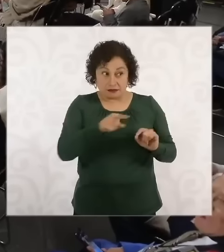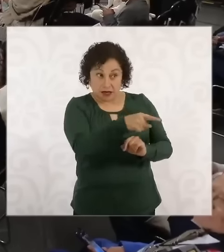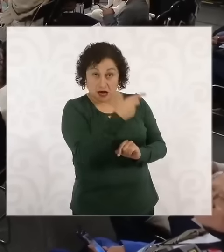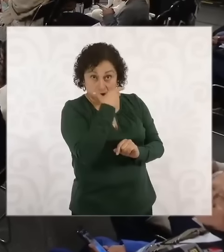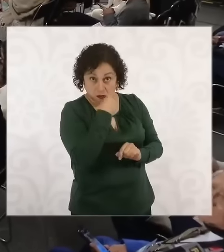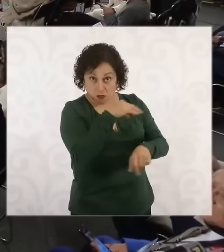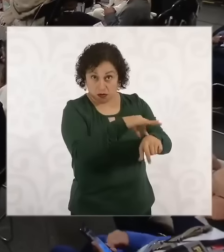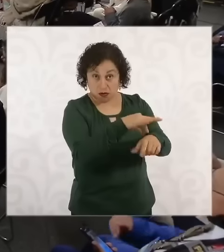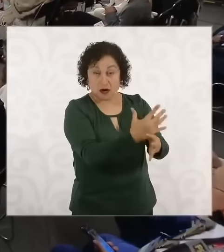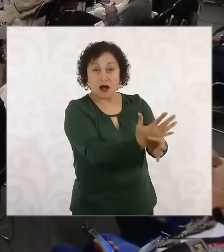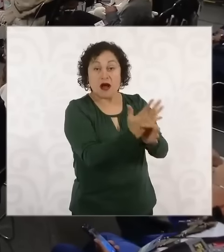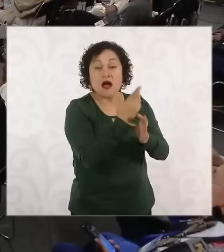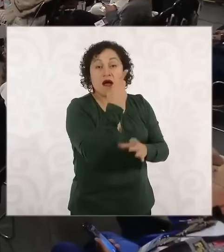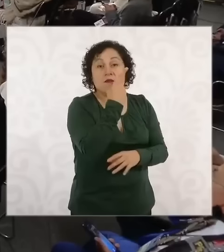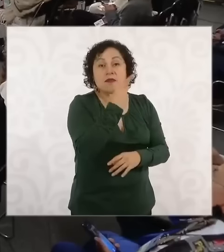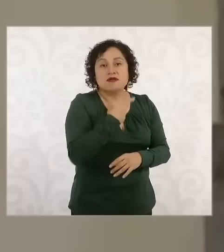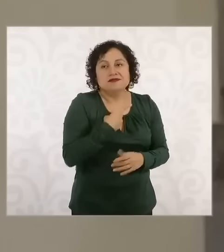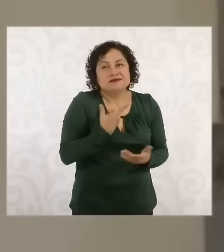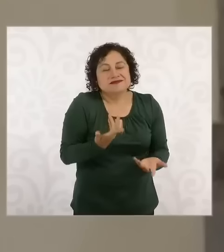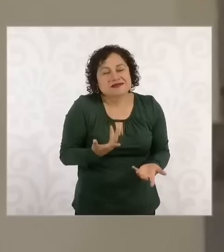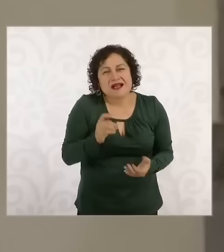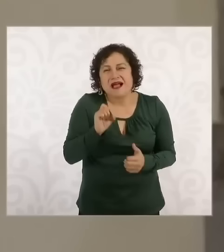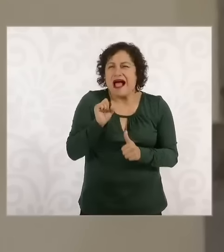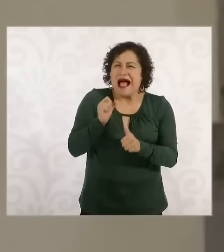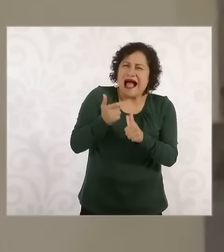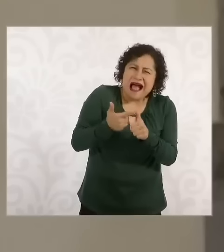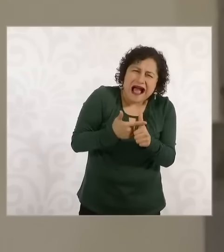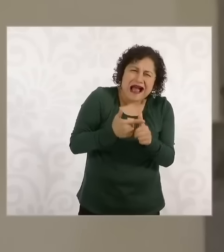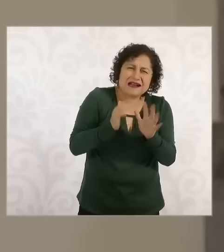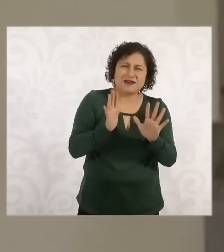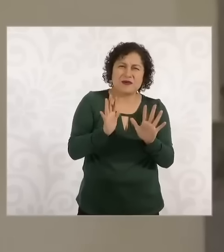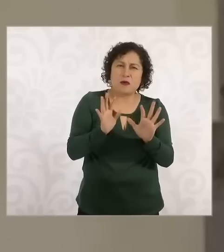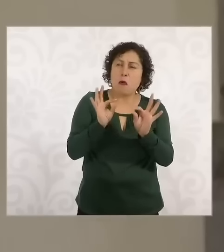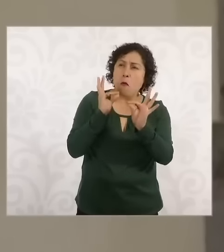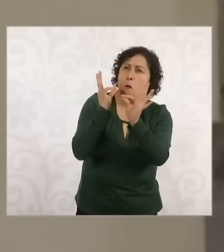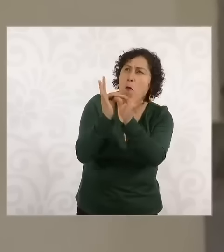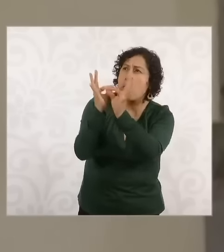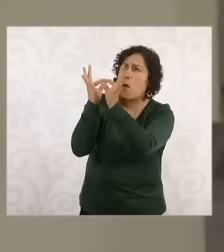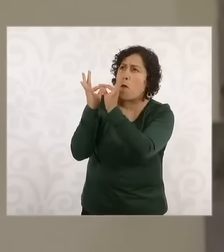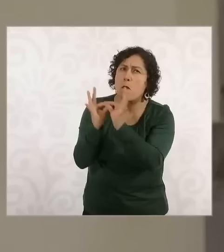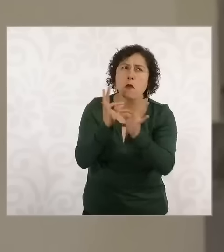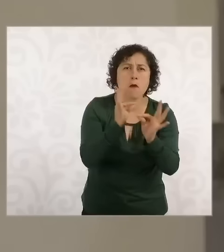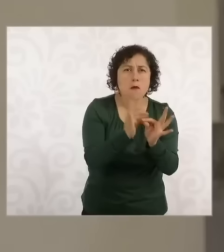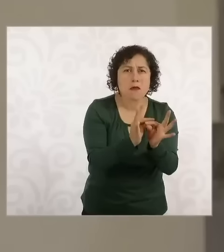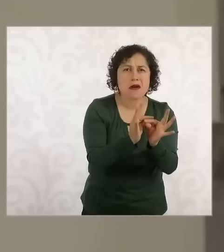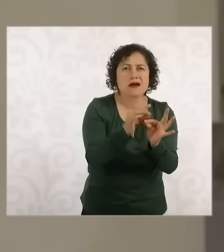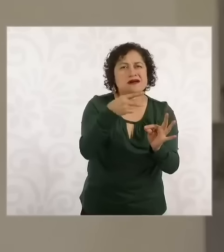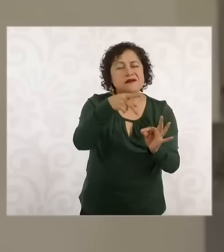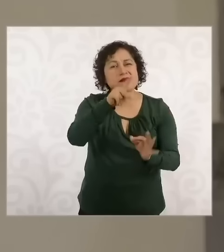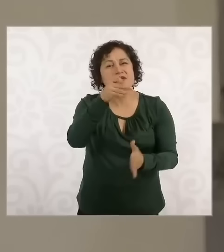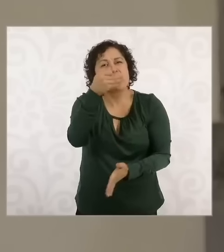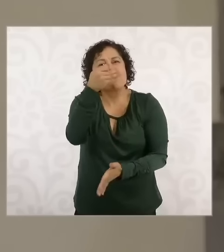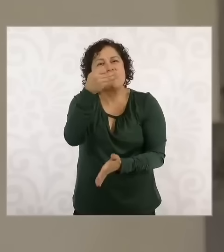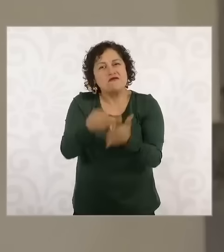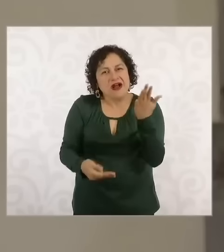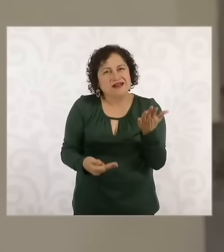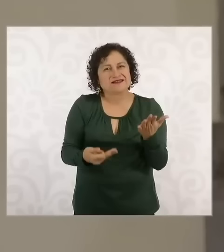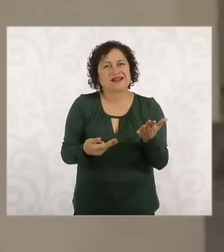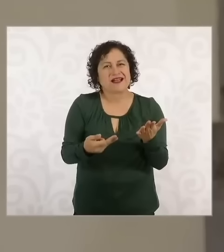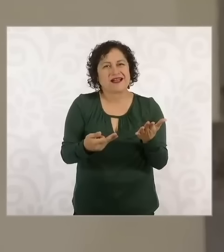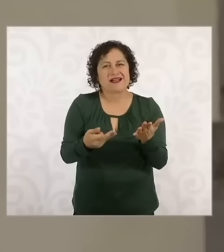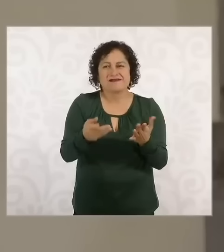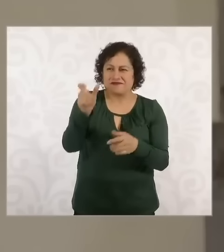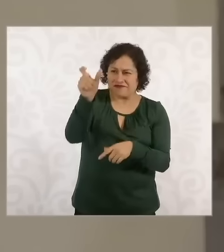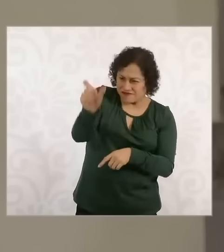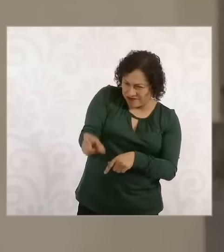decía este doctor, creo que si en esa parte nos nos dijeran la misma información, pero de manera